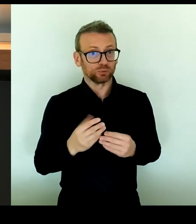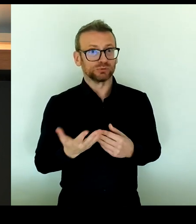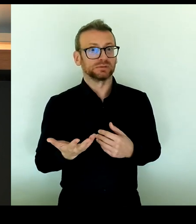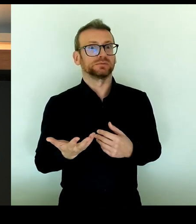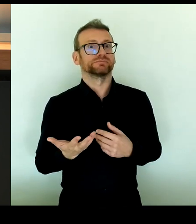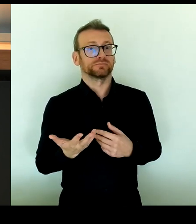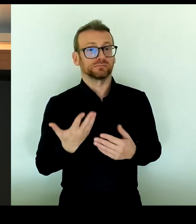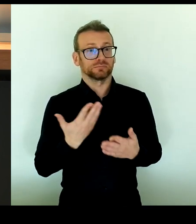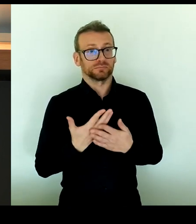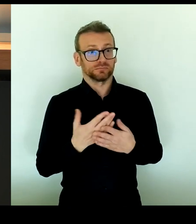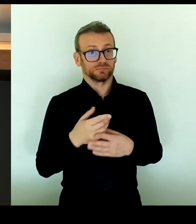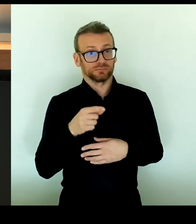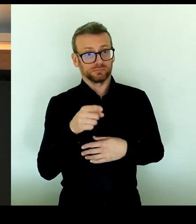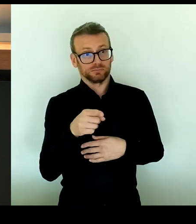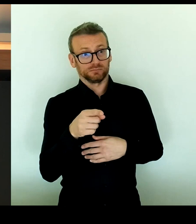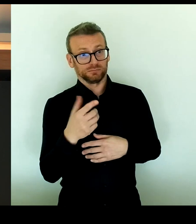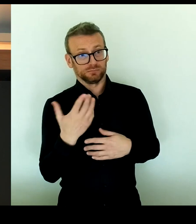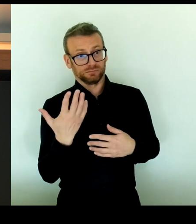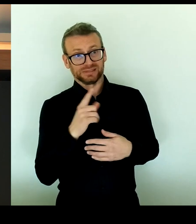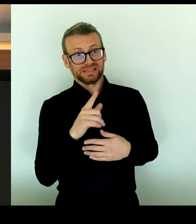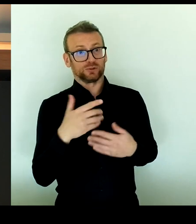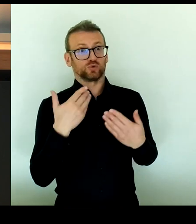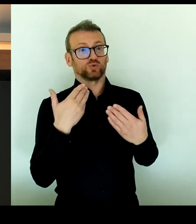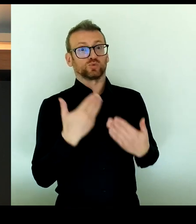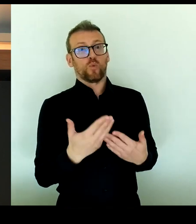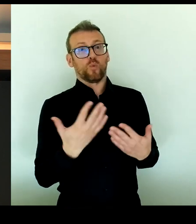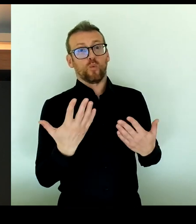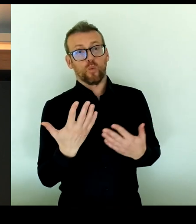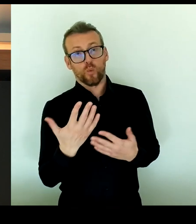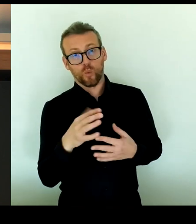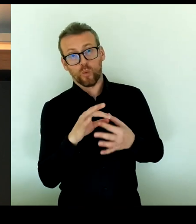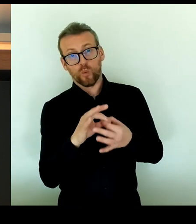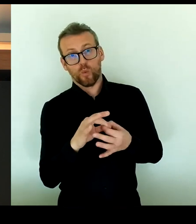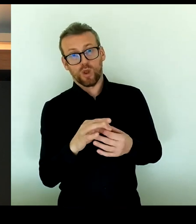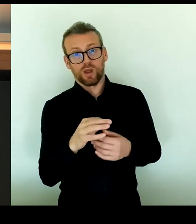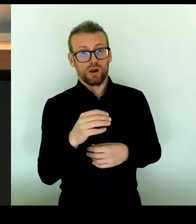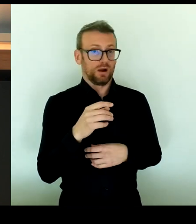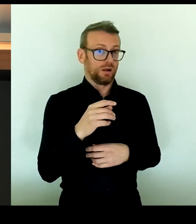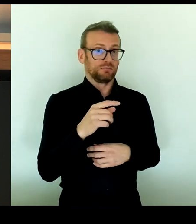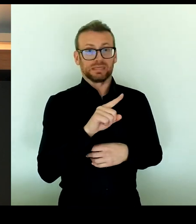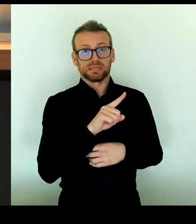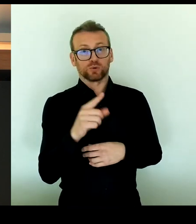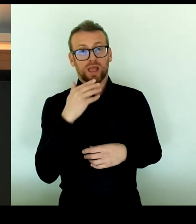im Wohnungsbau mit großem Potenzialflächen auszubremsen oder das Wohnbaupotential voll